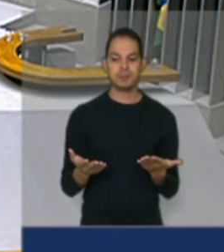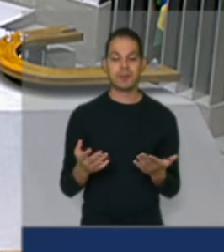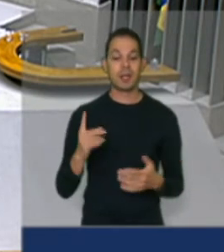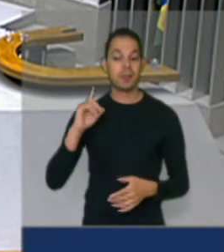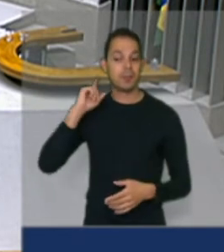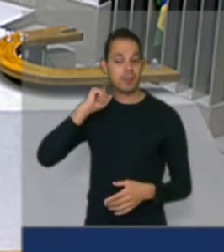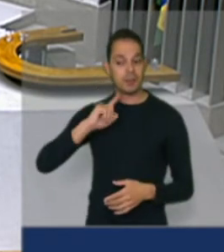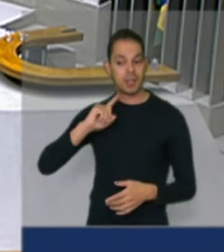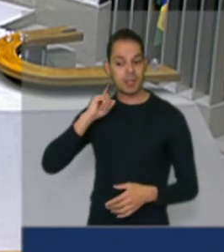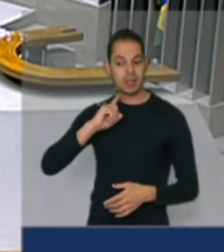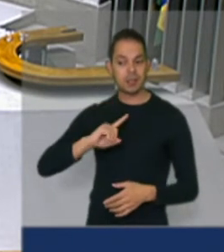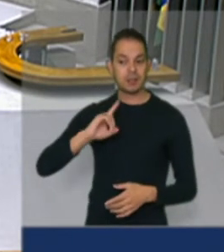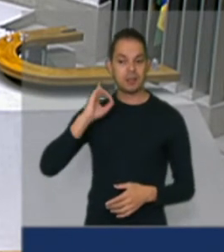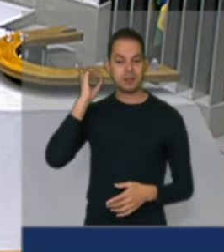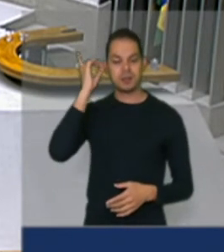VAMOS NA BAHIA, NÓS VAMOS AGORA A MINAS GERAIS COM O